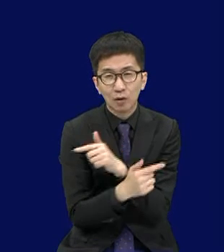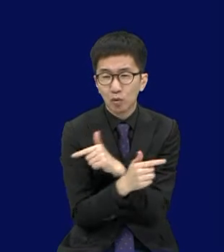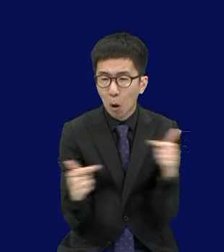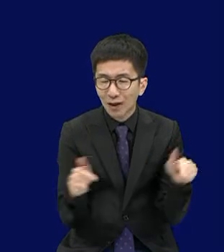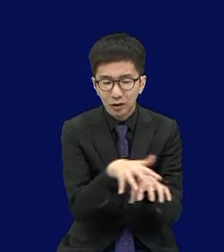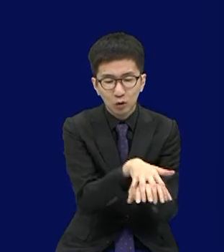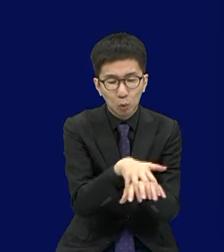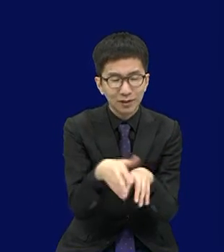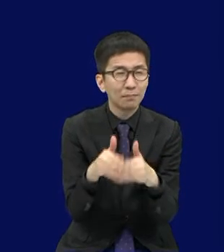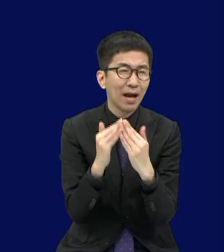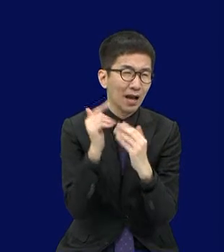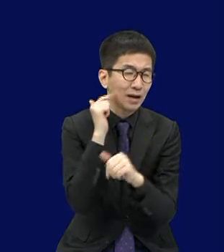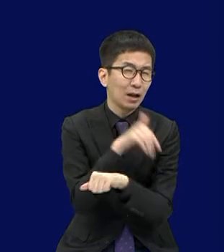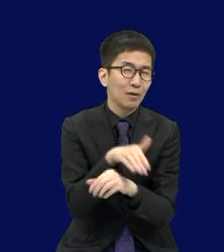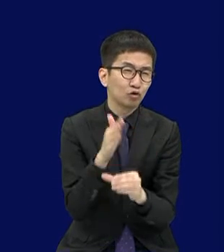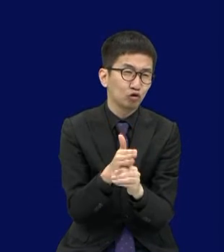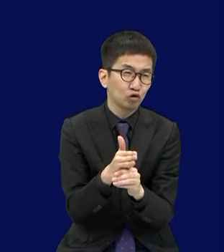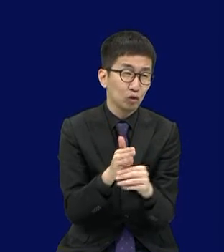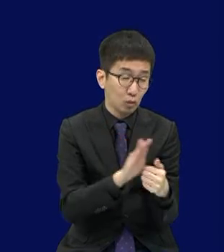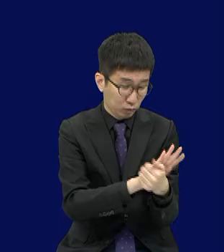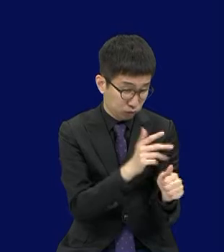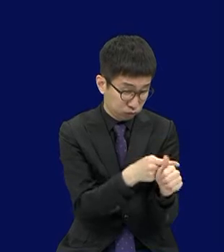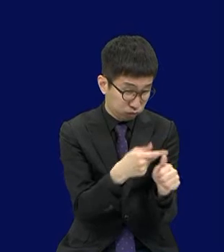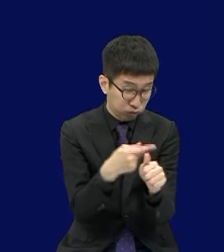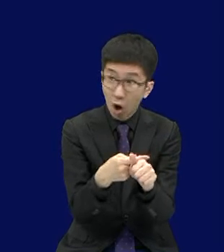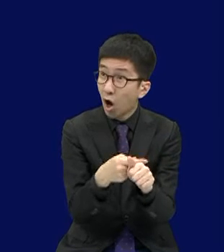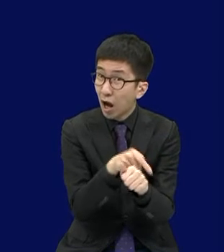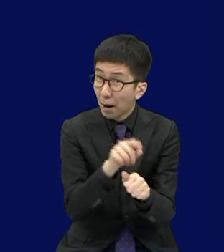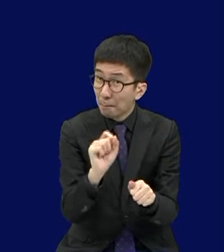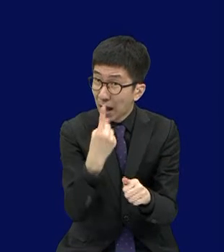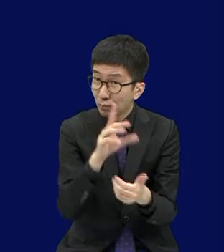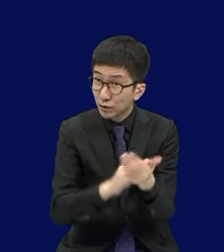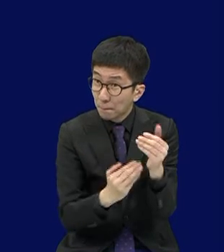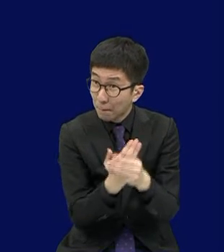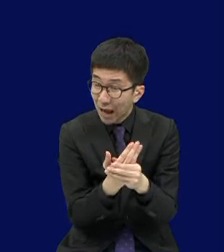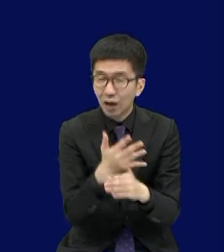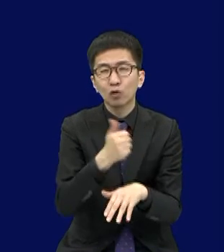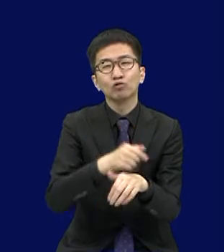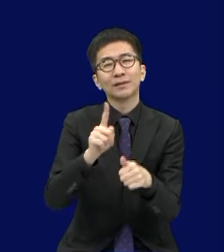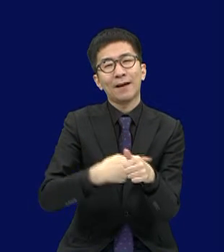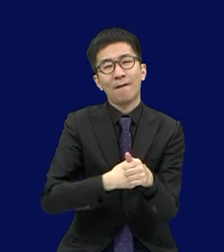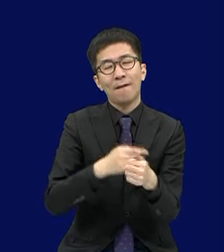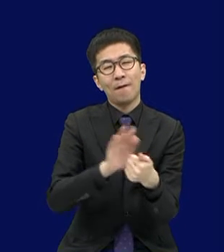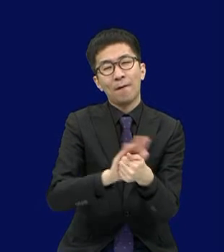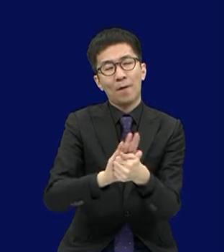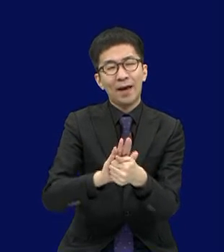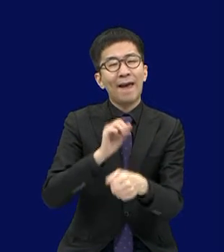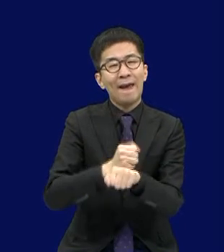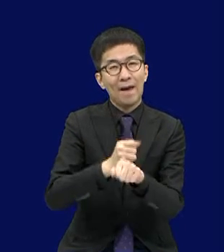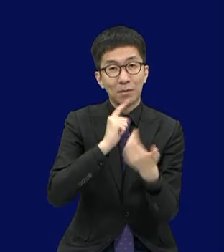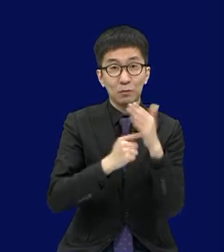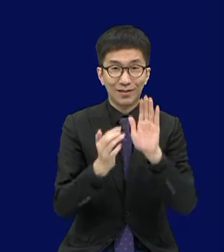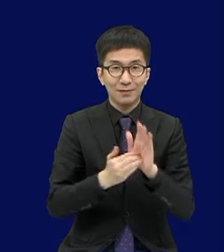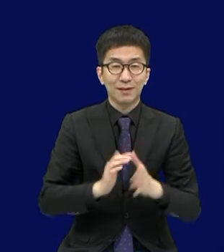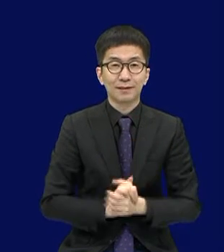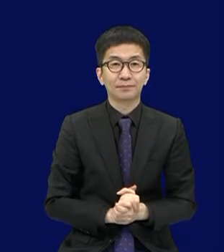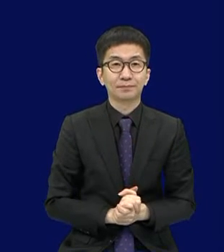청장은 의학 할리먼 등과 백신 안전성위원회를 새로 구성할 예정이라며 인과성 인정 범위가 확대되면 기준을 소급 적용해 보상할 것이라고 밝혔습니다.